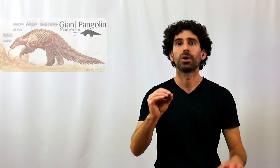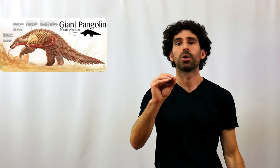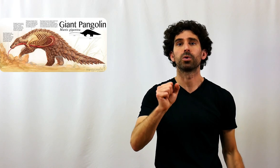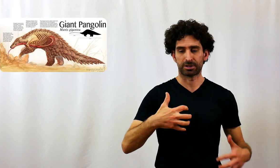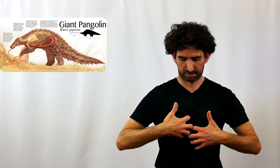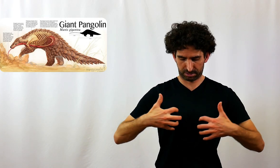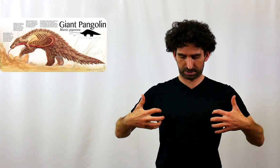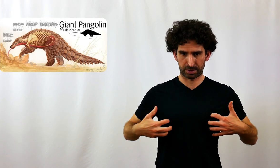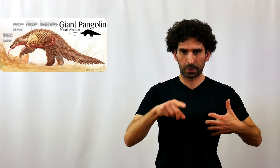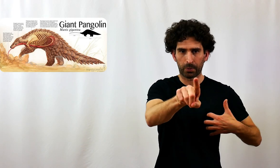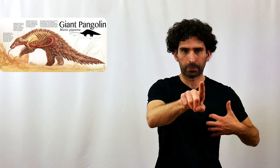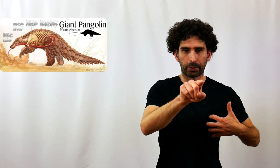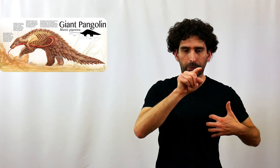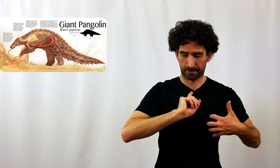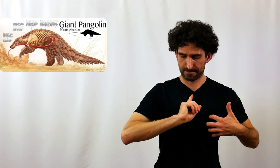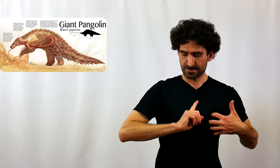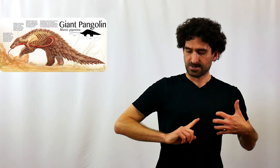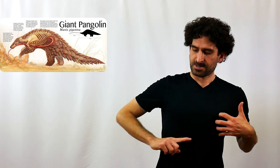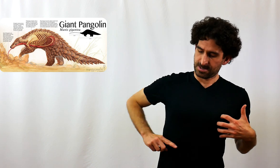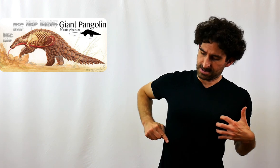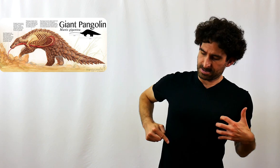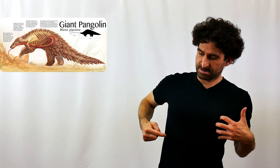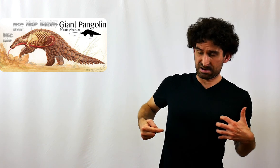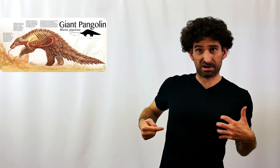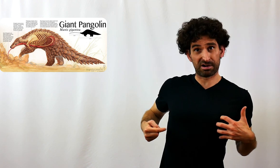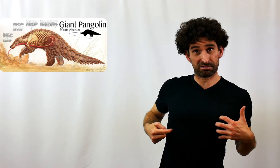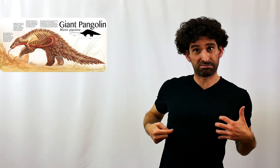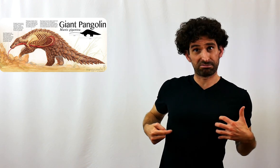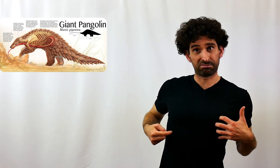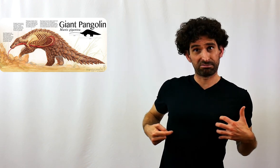Derrière ses côtes !